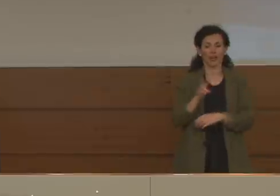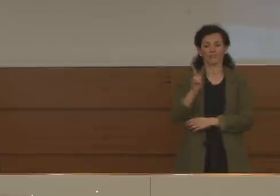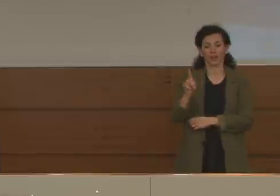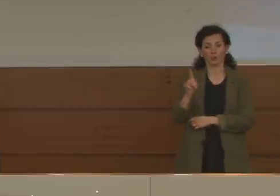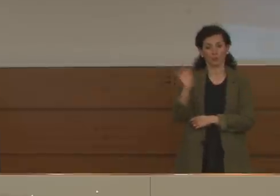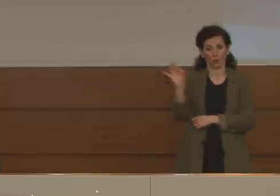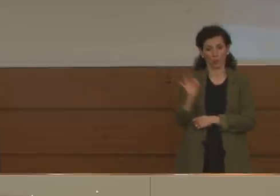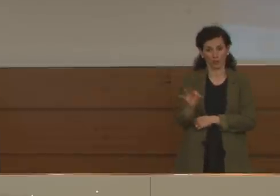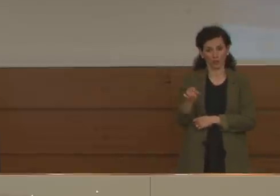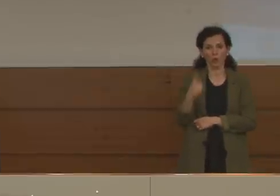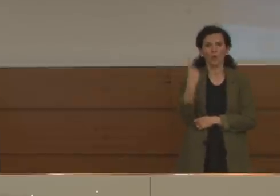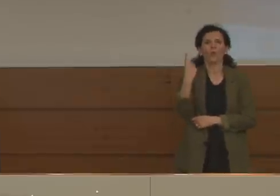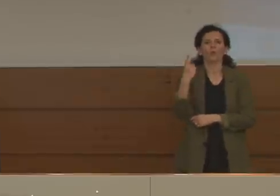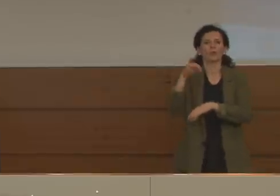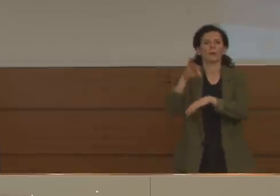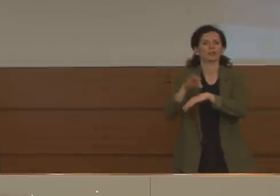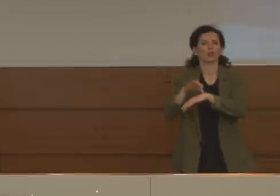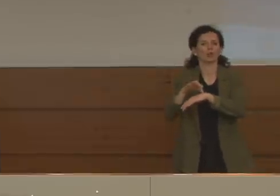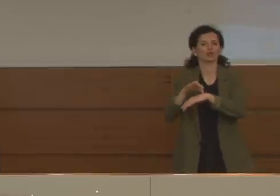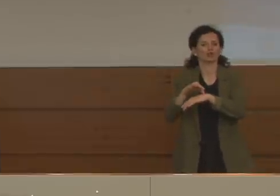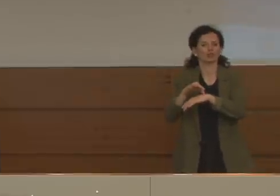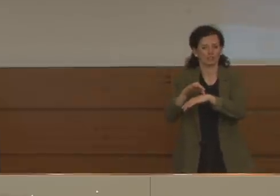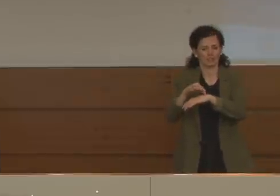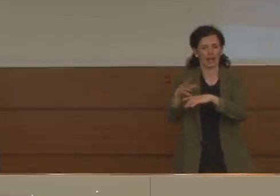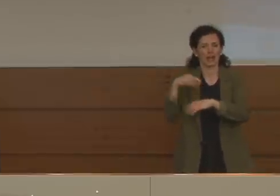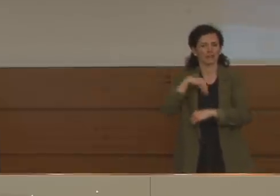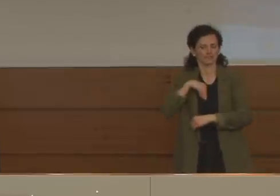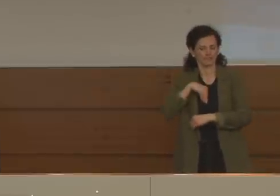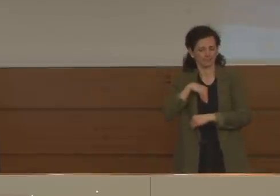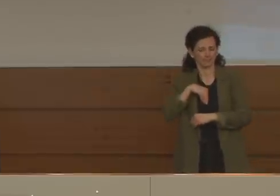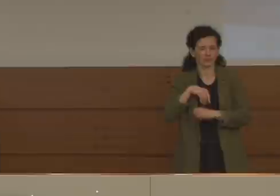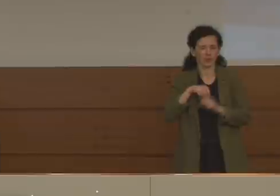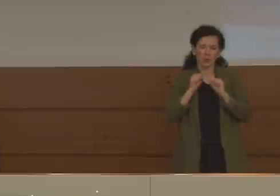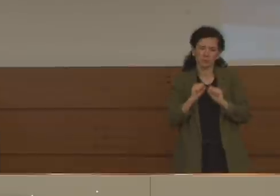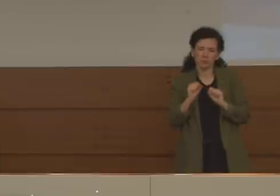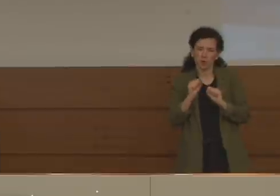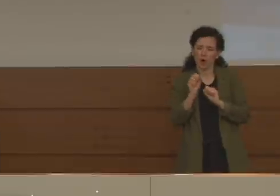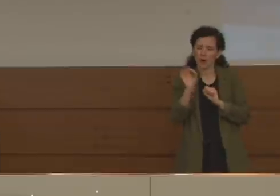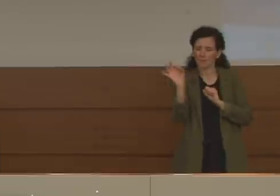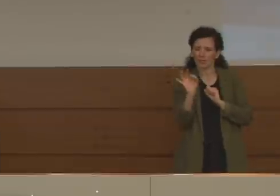il 21% ha 1 patologia associata e qualche spicciolo per cento, il 2%,